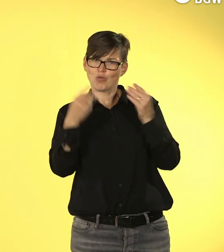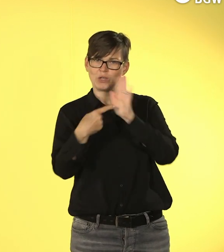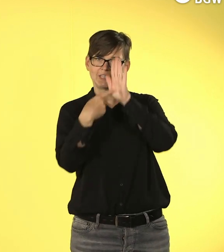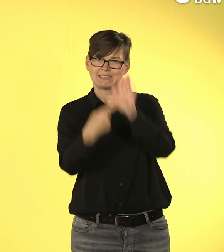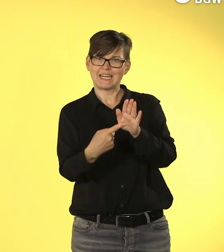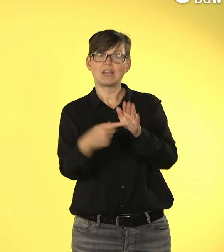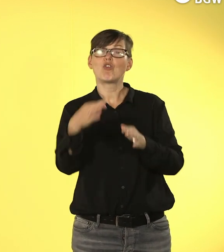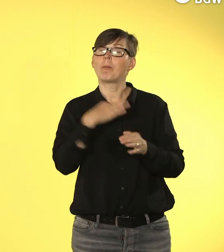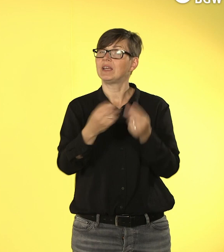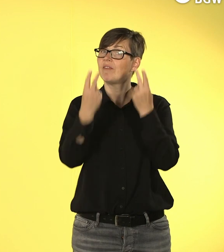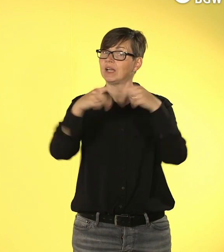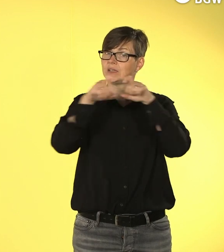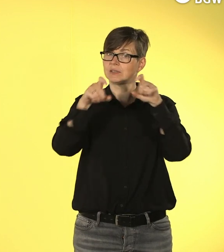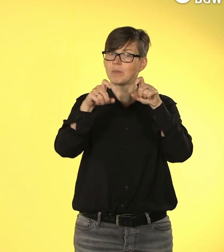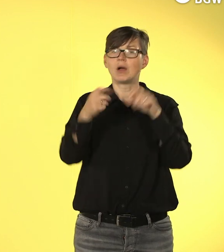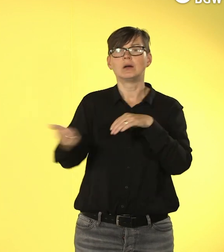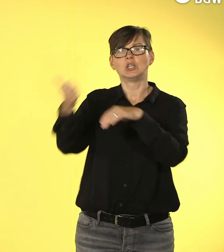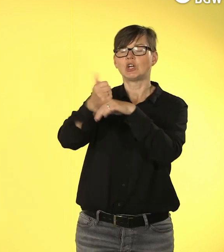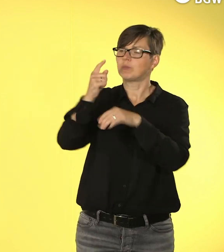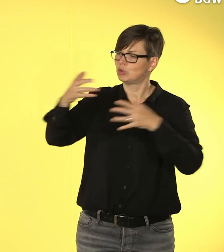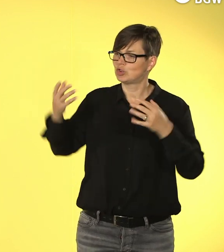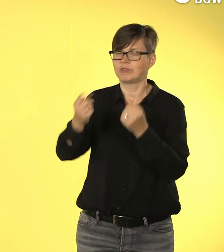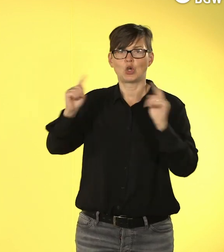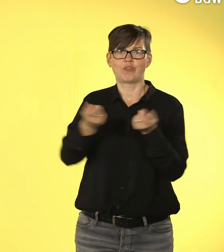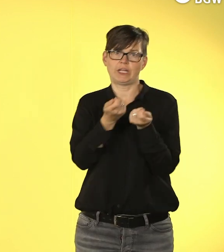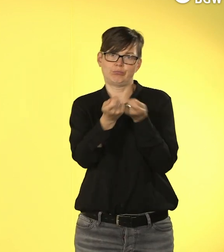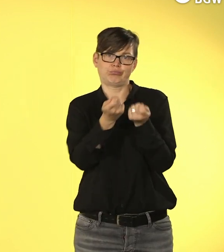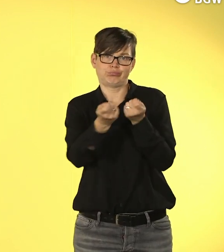Konfliktmanagement. Wenn es Konflikte innerhalb der Kollegen gibt,